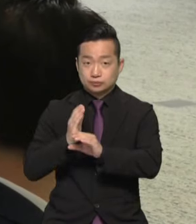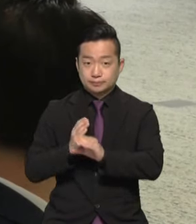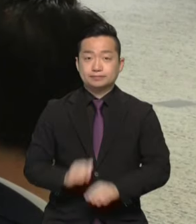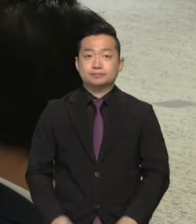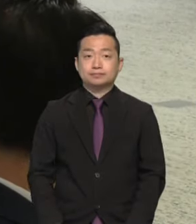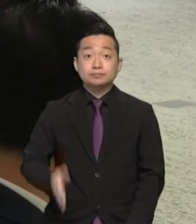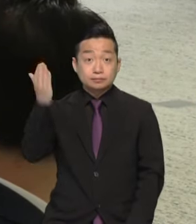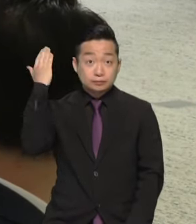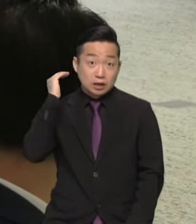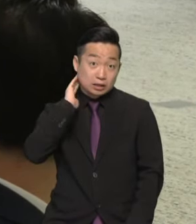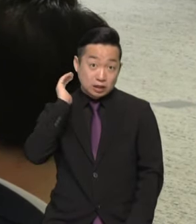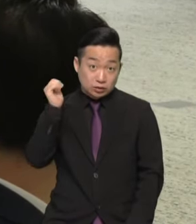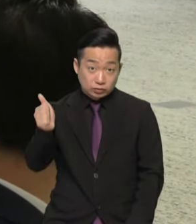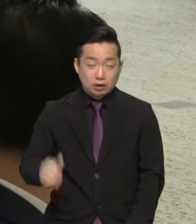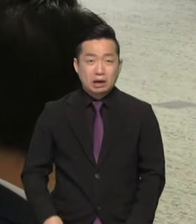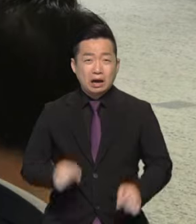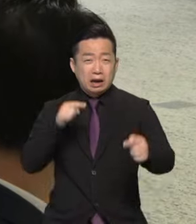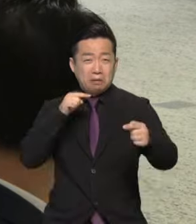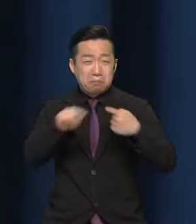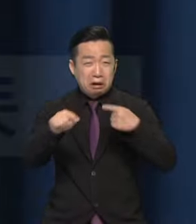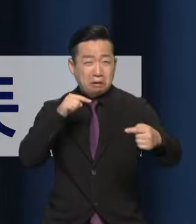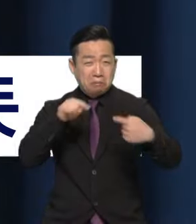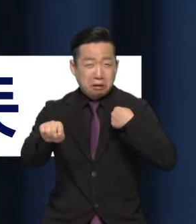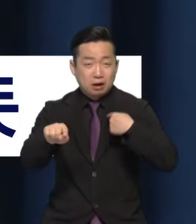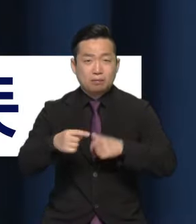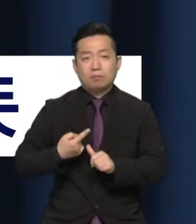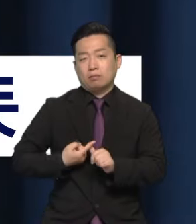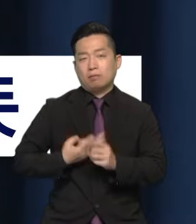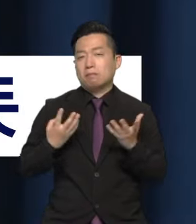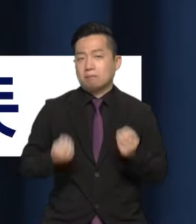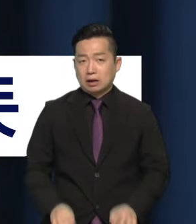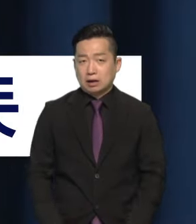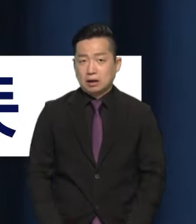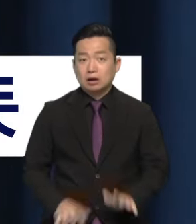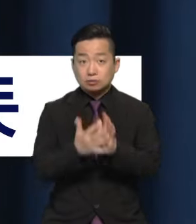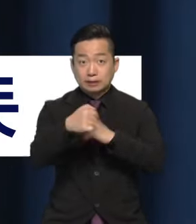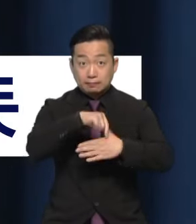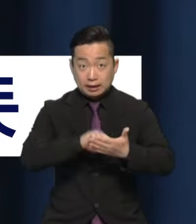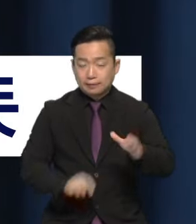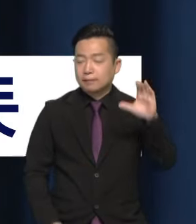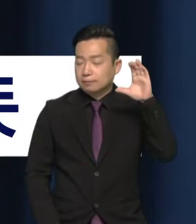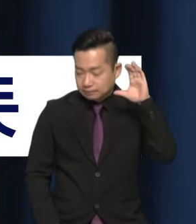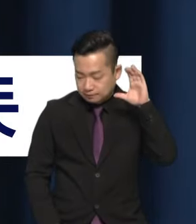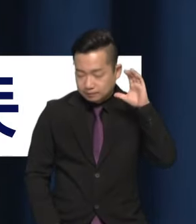그간 대통령의 불통이나 일방 소통 문제가 지적돼온 만큼 민심을 경청하고 소통을 강화하는 방안에 무게가 실릴 것으로